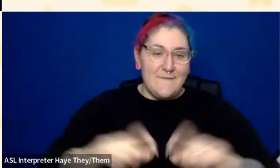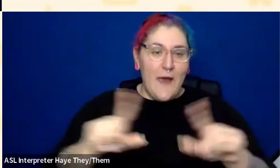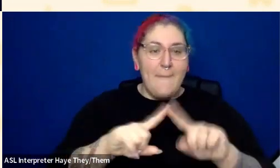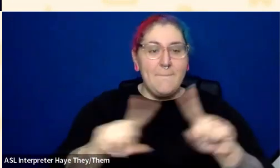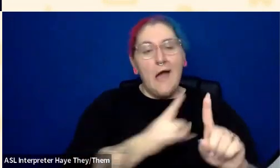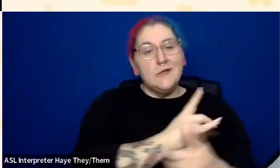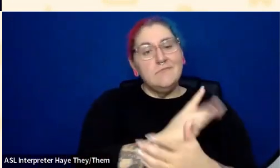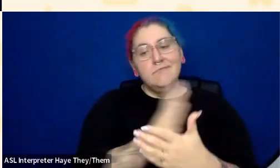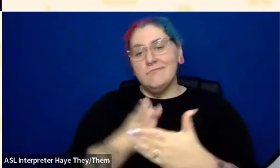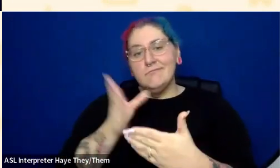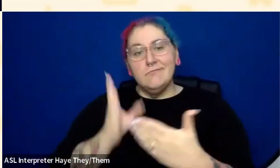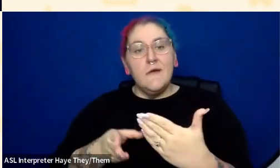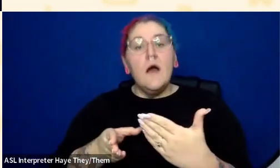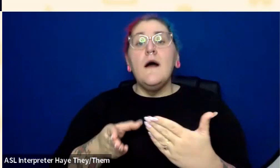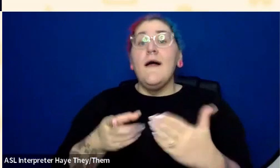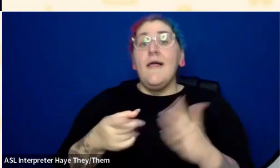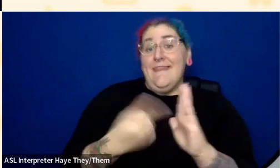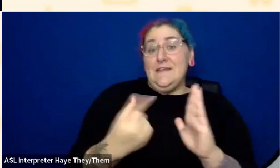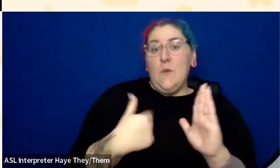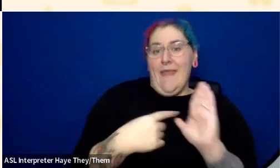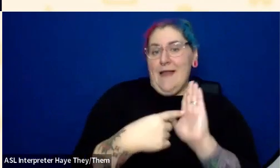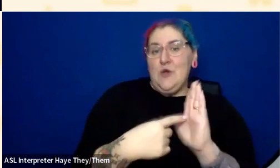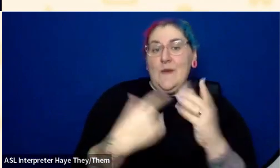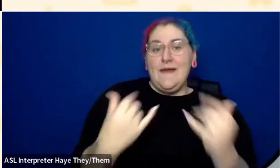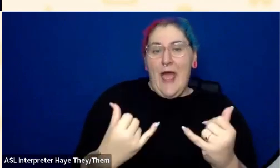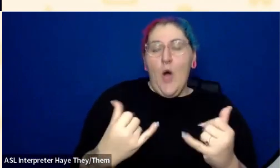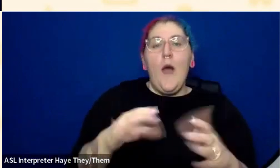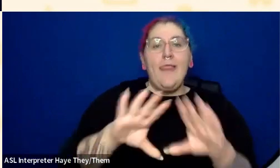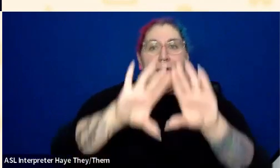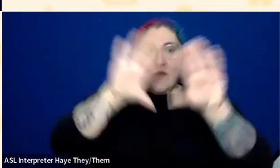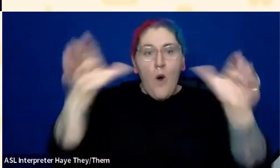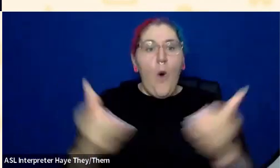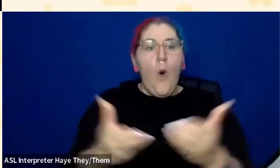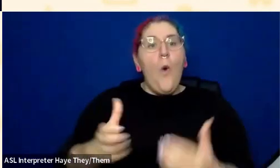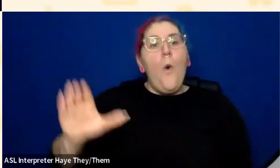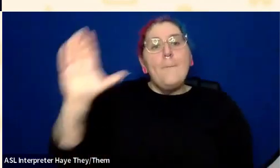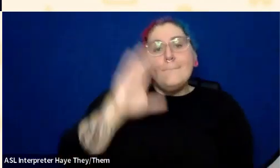que es toda la ventana del navegador desplazándose a medida que se desplaza por la página,